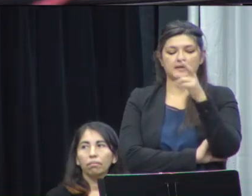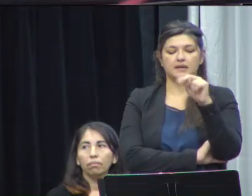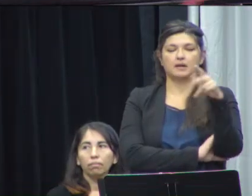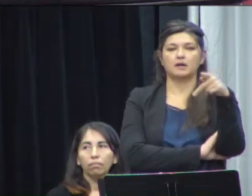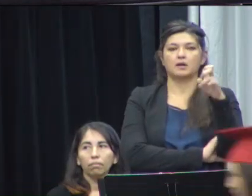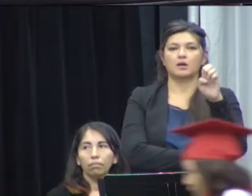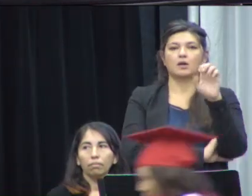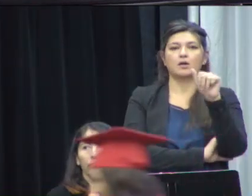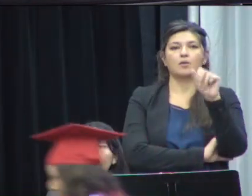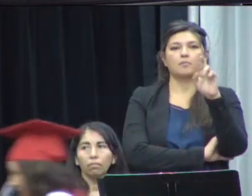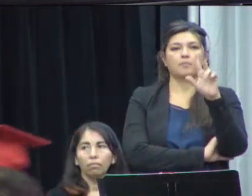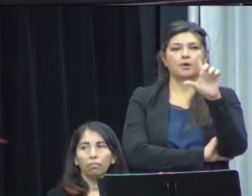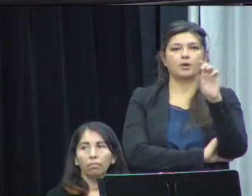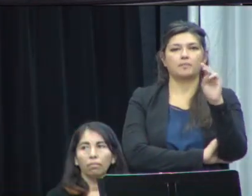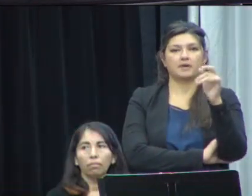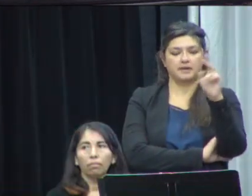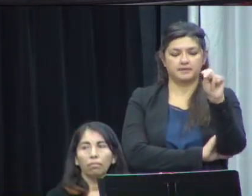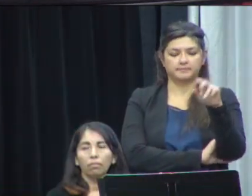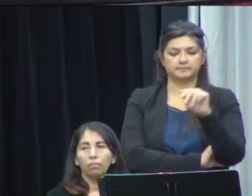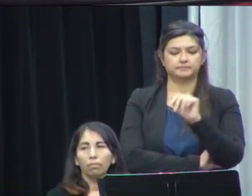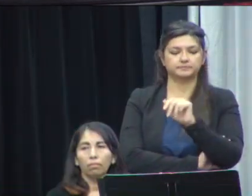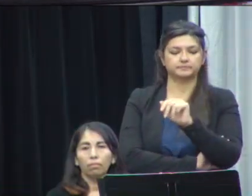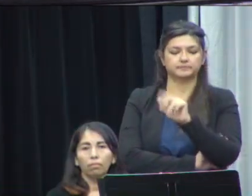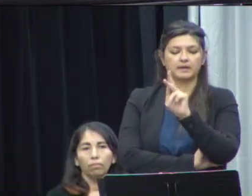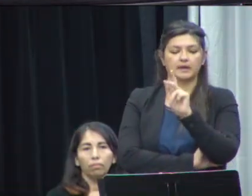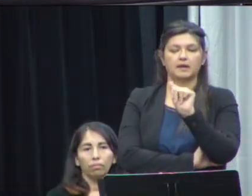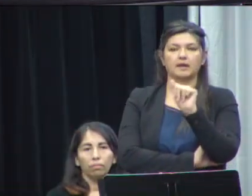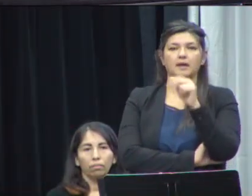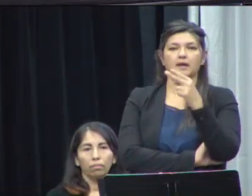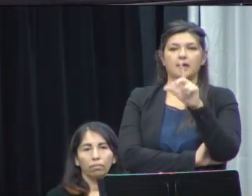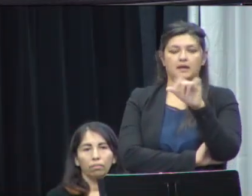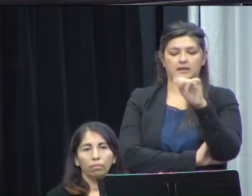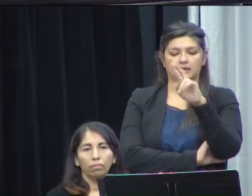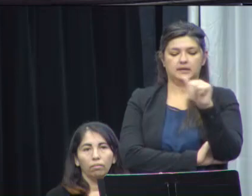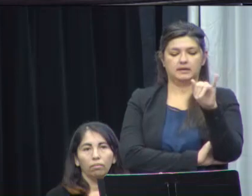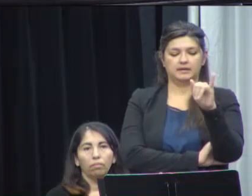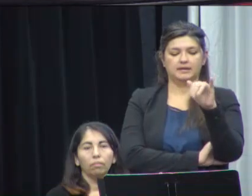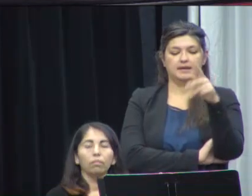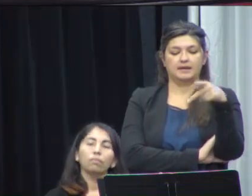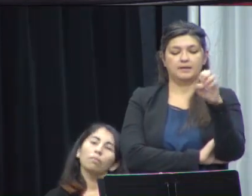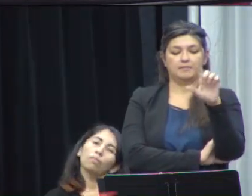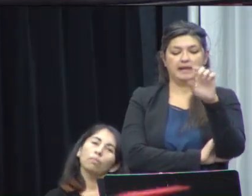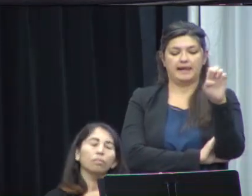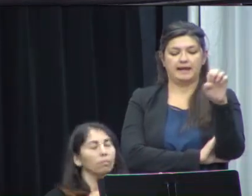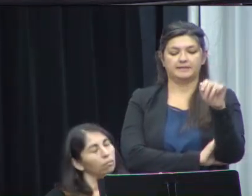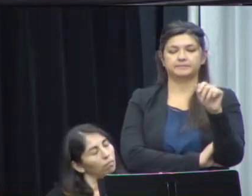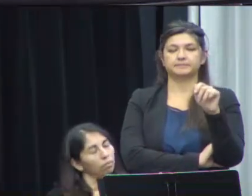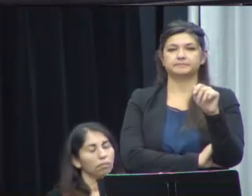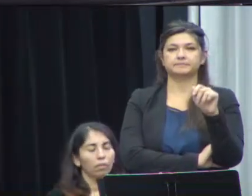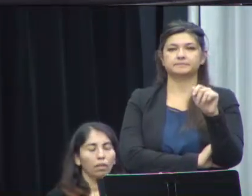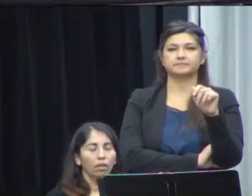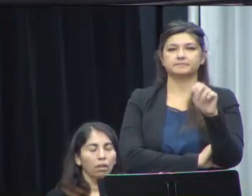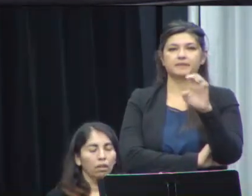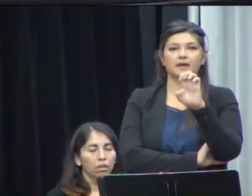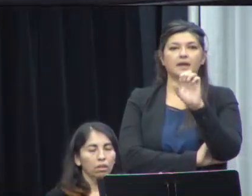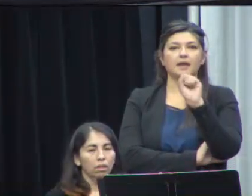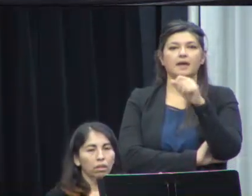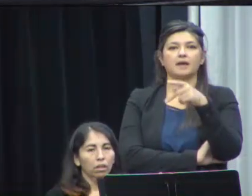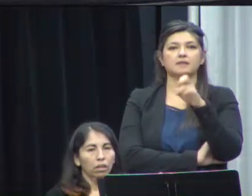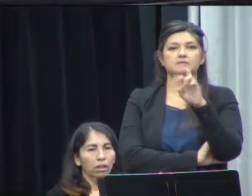(audience applauds) Callini Pele. (audience applauds) Esperanza Pena.